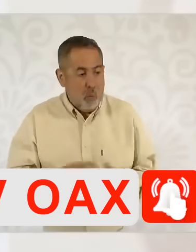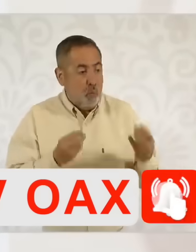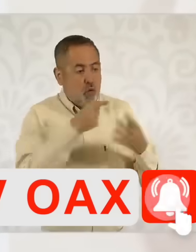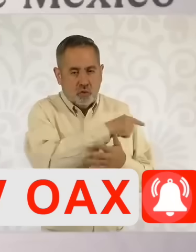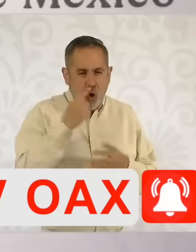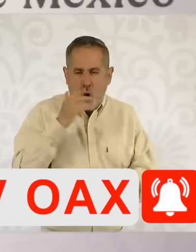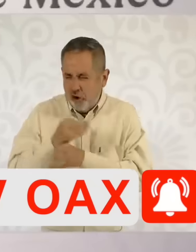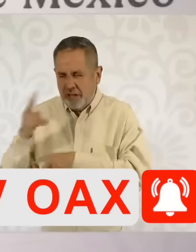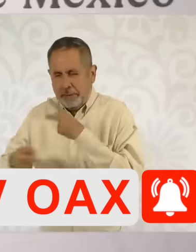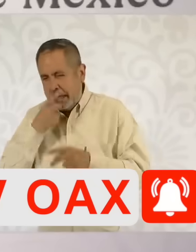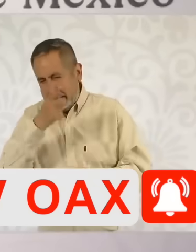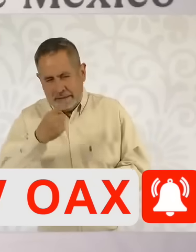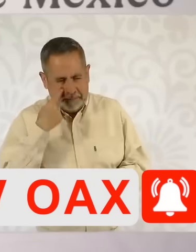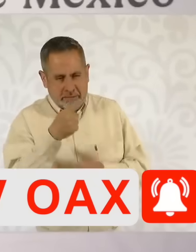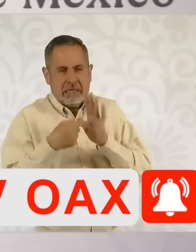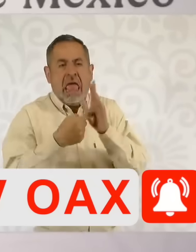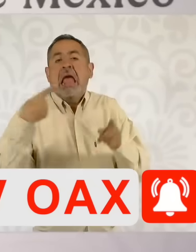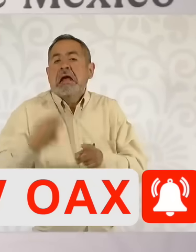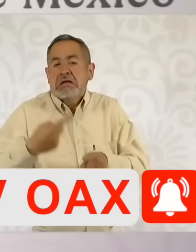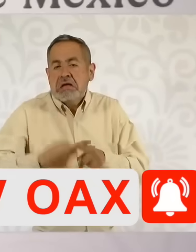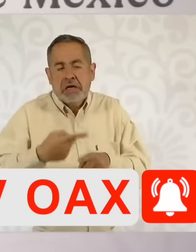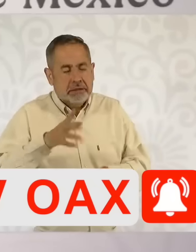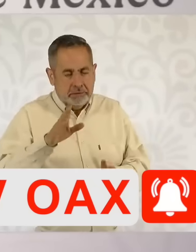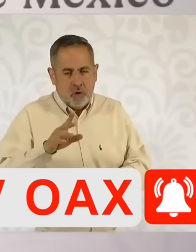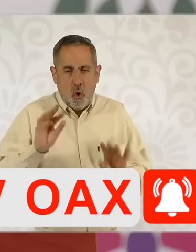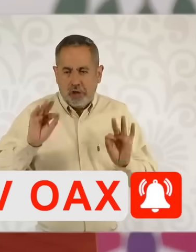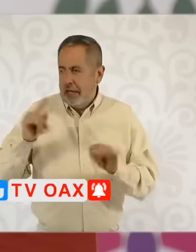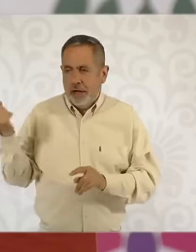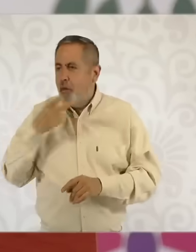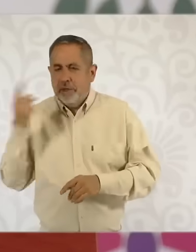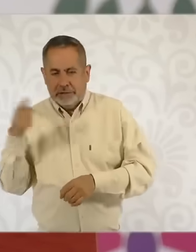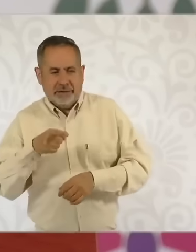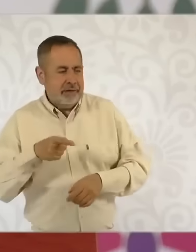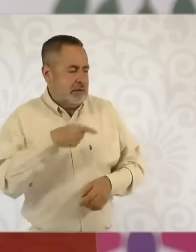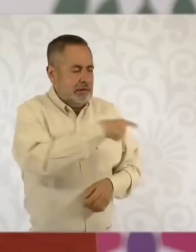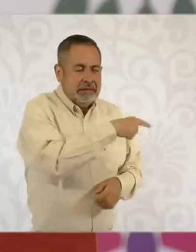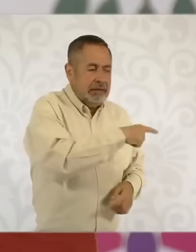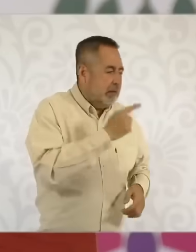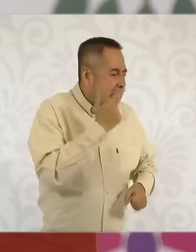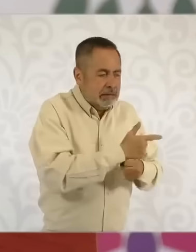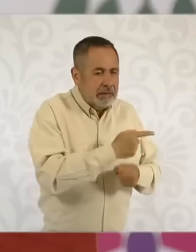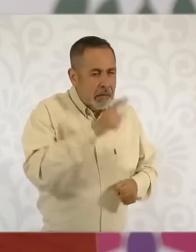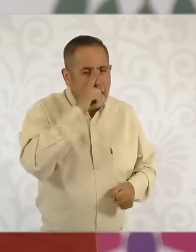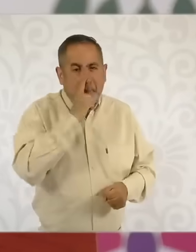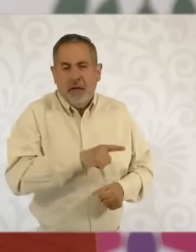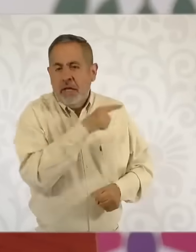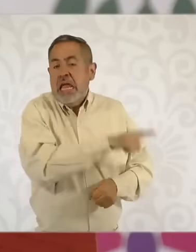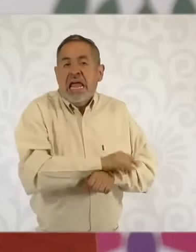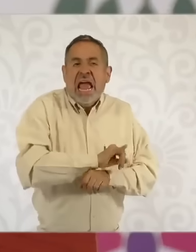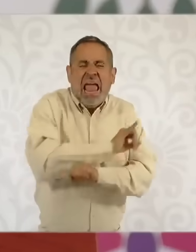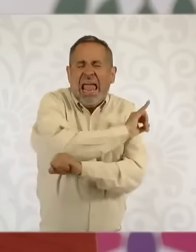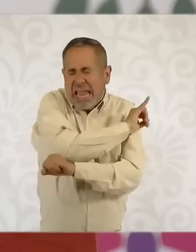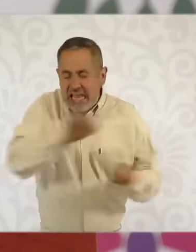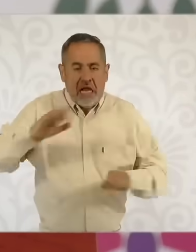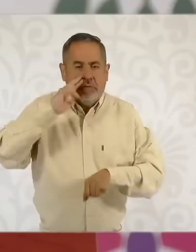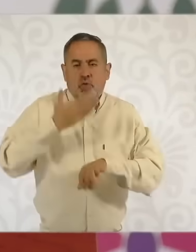a mencionar en el detector de mentiras de una manera muy responsable Primero porque